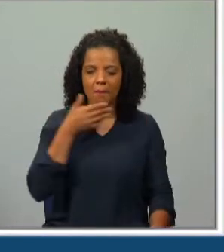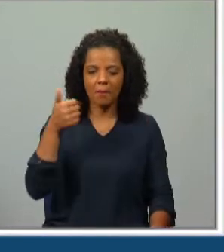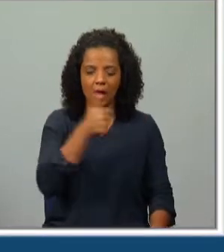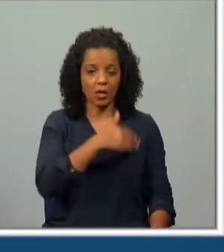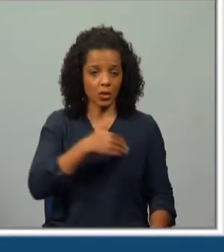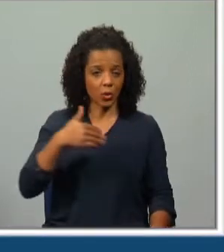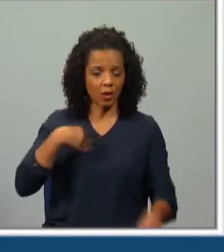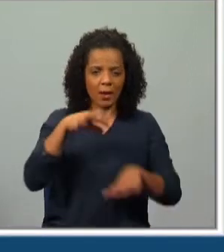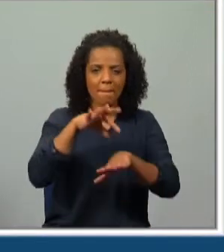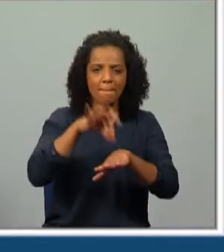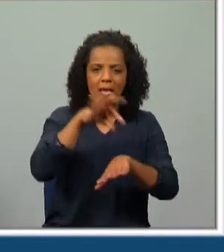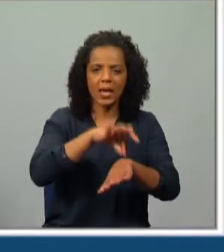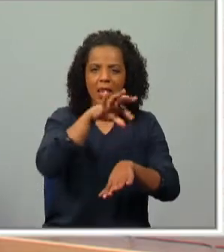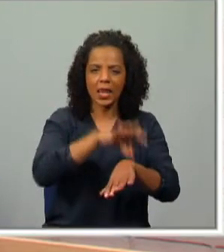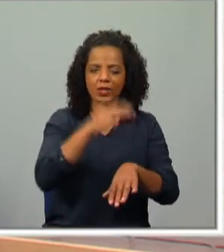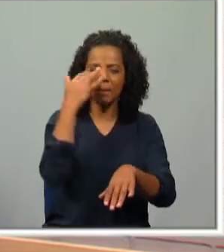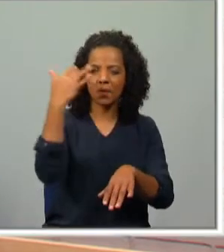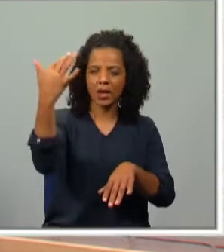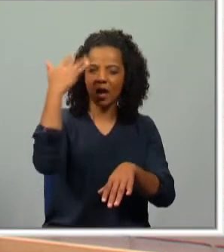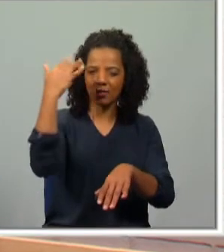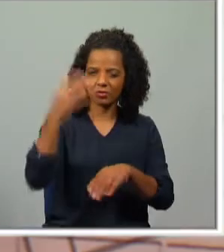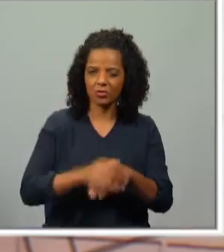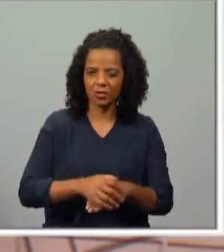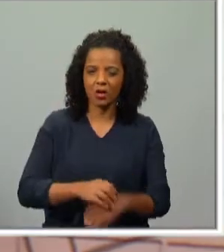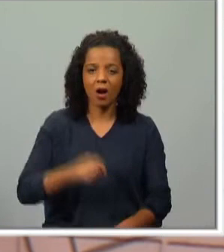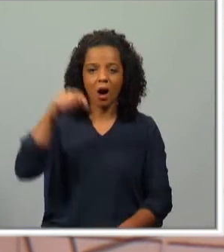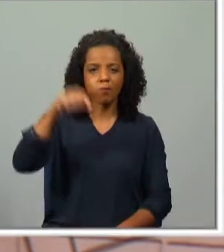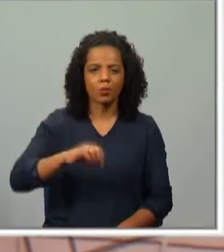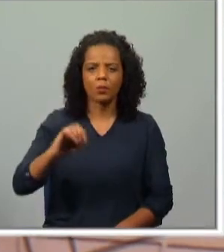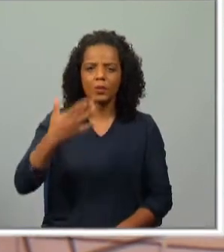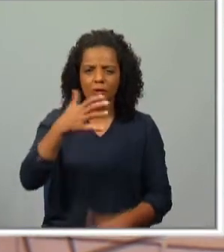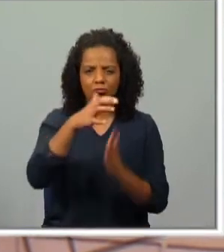foram-nos apresentadas foram referidas logo no primeiro ser enquanto ela ainda 被介紹給我們 被提到一開始就在她還在的時候